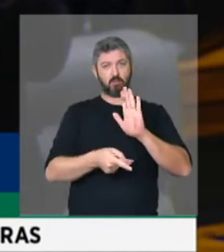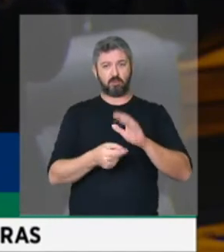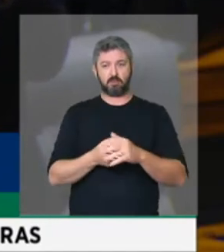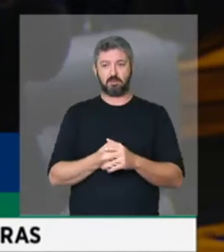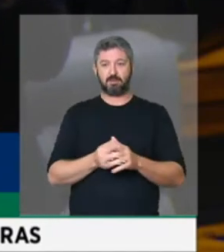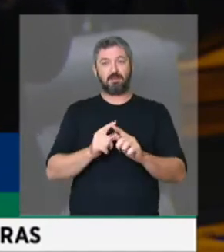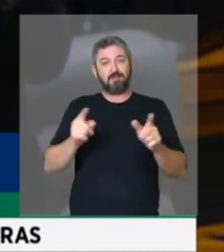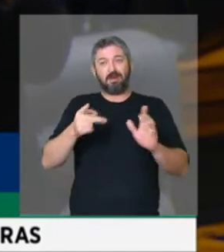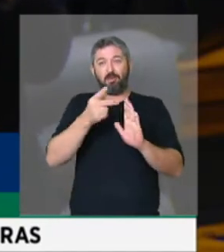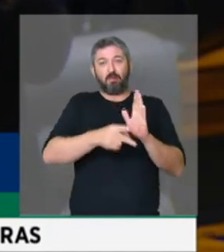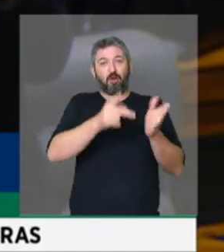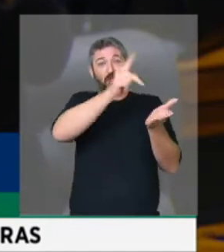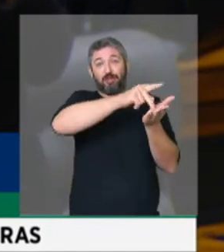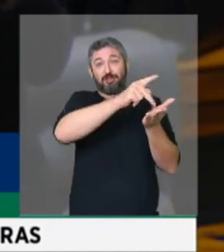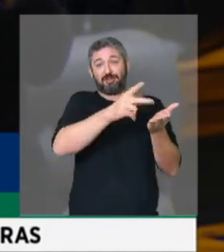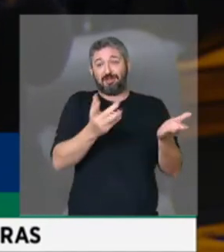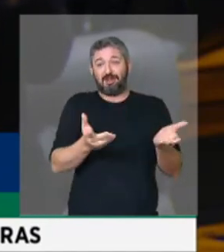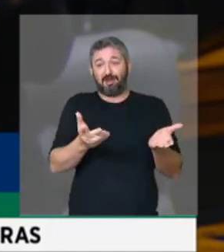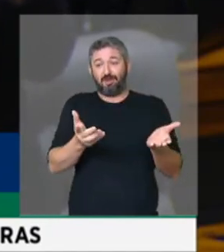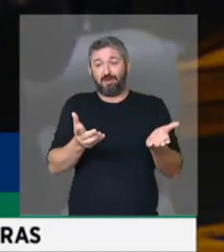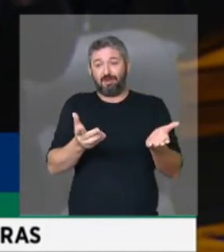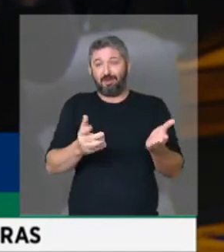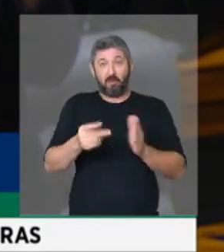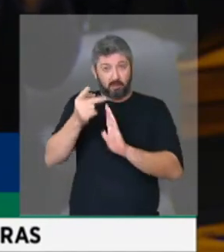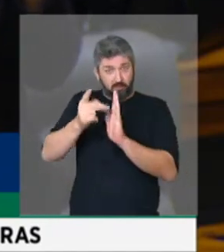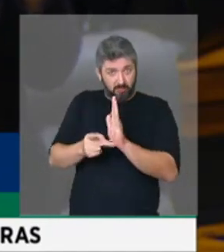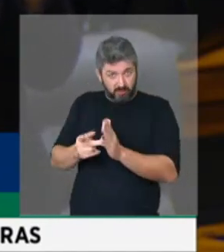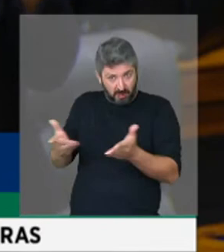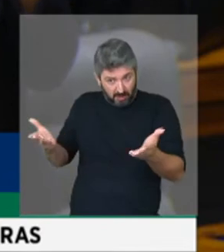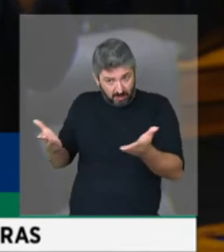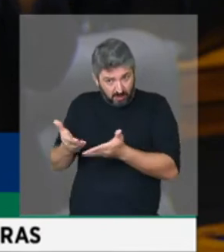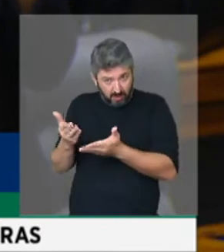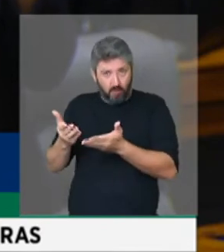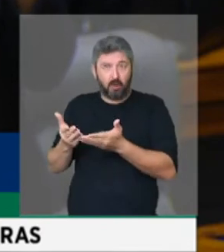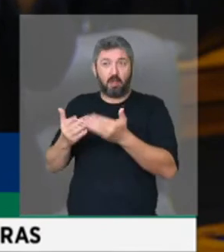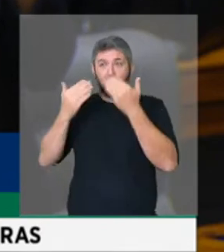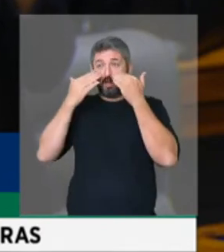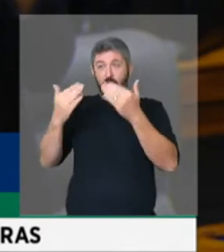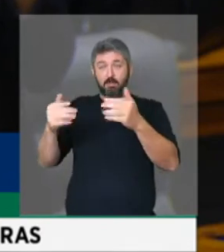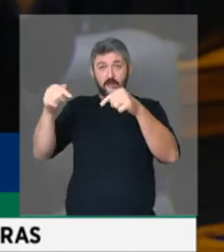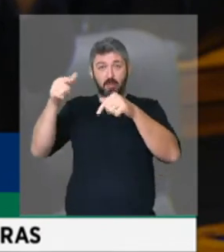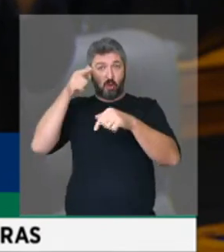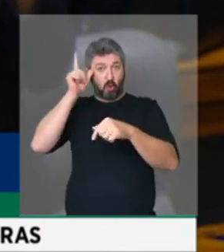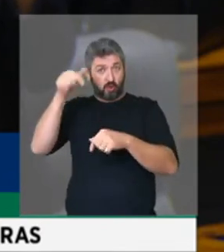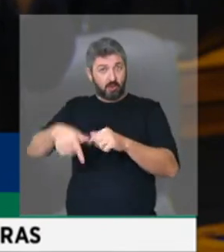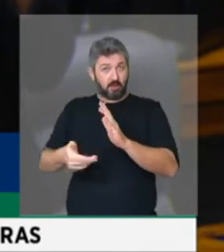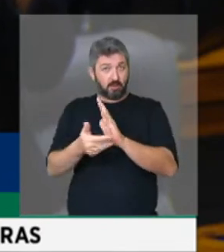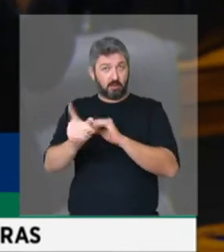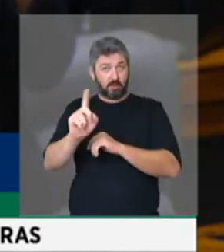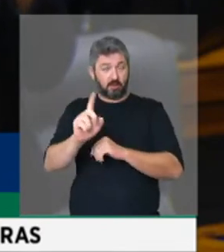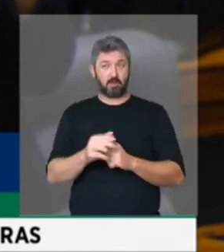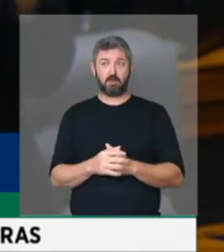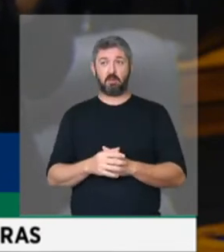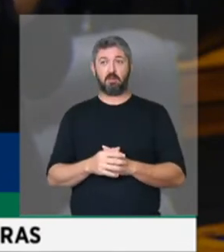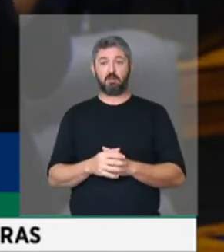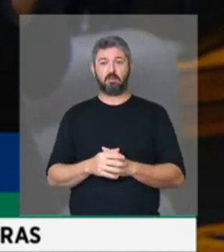TEM MAIS DE 500 EMENDAS AO PROJETO. MAS AO PROJETO ORIGINAL. NÃO AO PROJETO QUE FOI APRESENTADO ONTEM NESSA